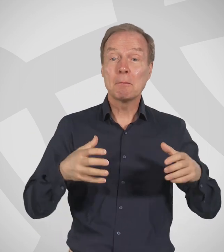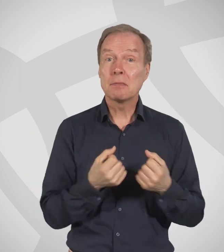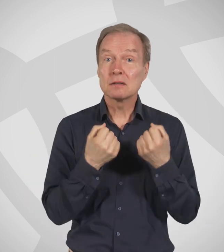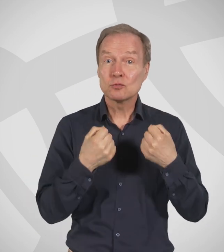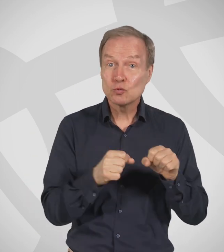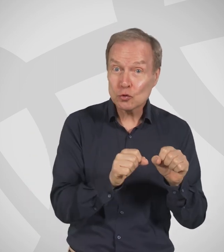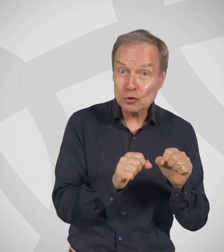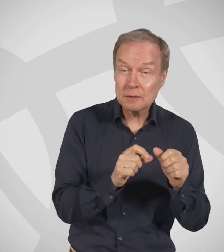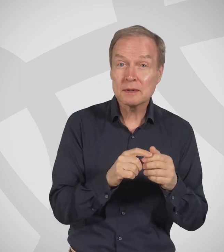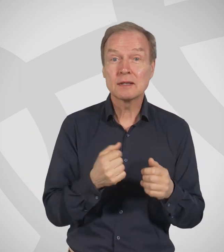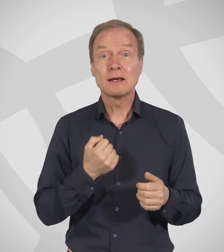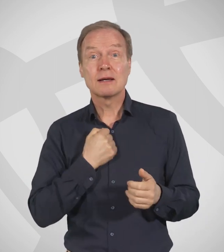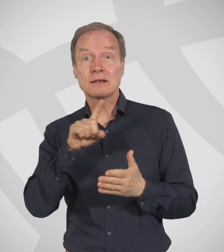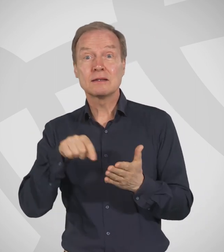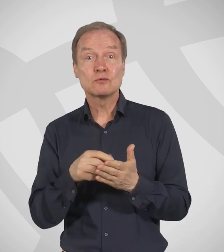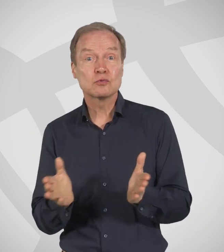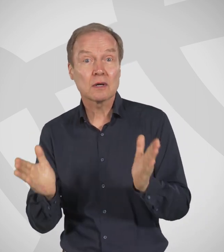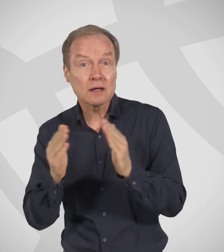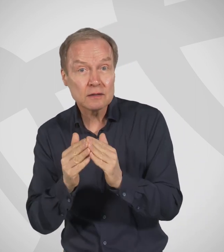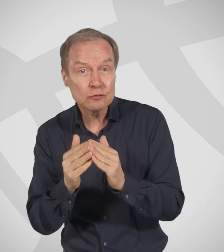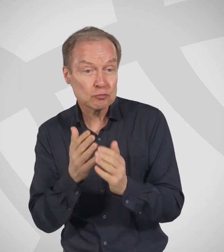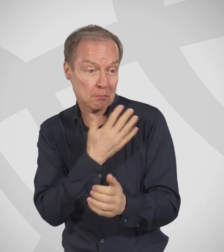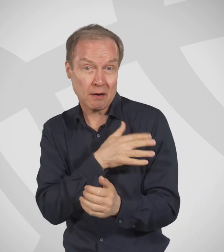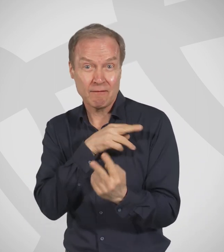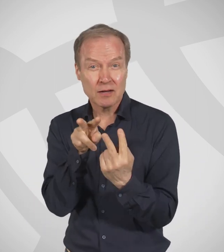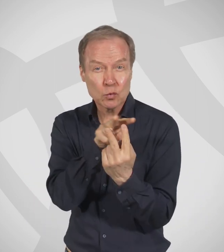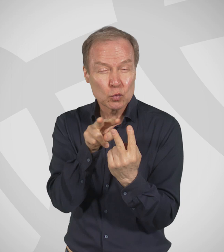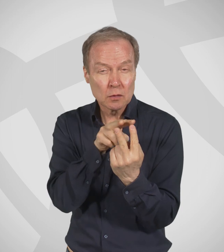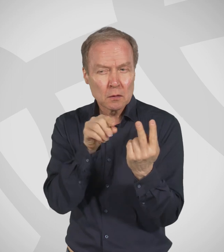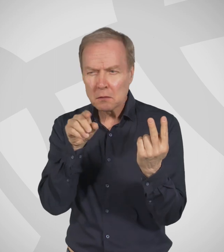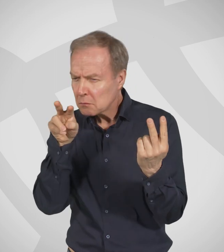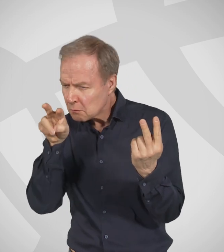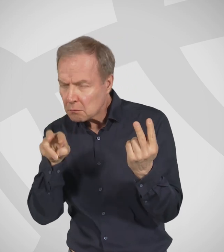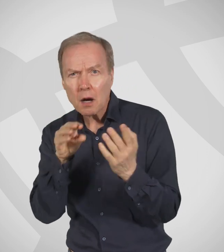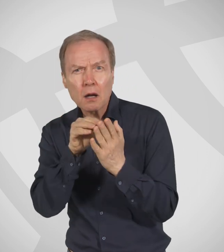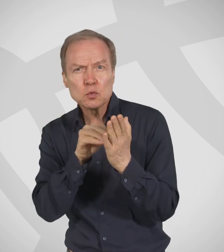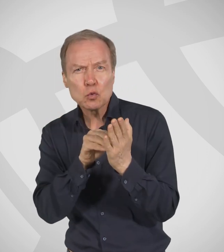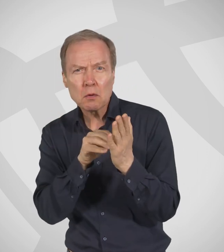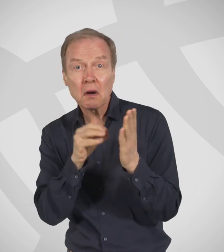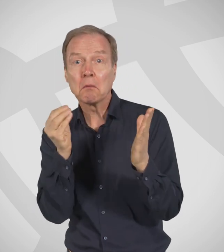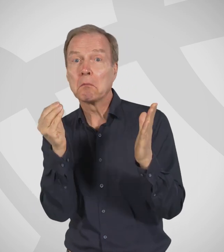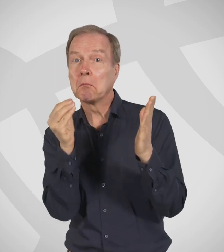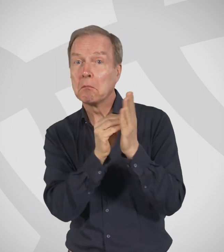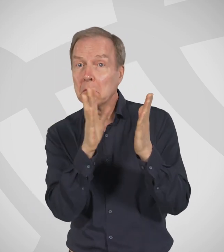Pelastustoimen ja Hätäkeskuslaitoksen palveluiden osalta on kirjattu, -